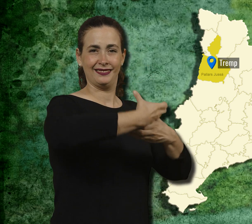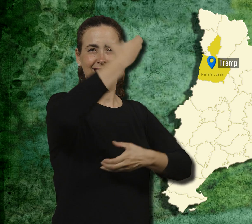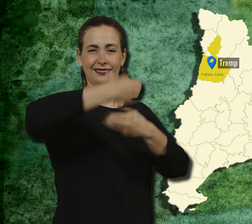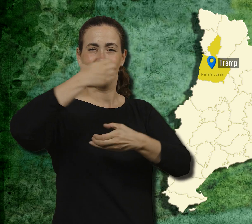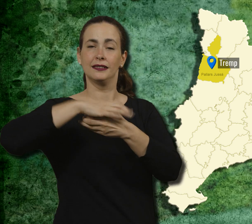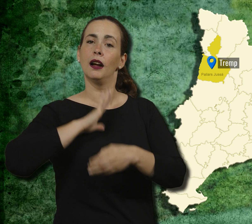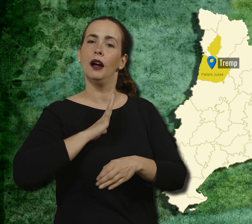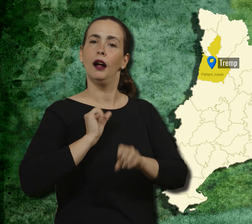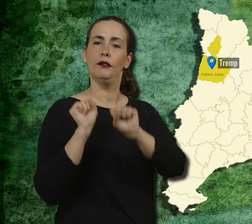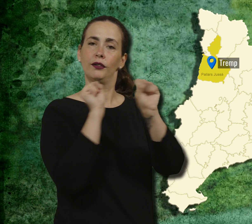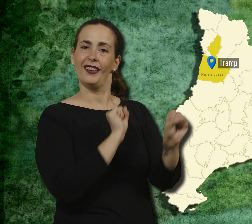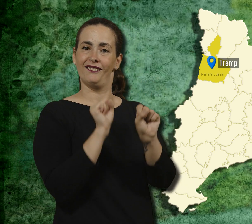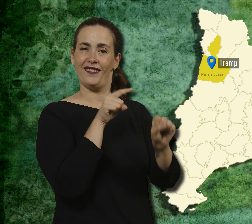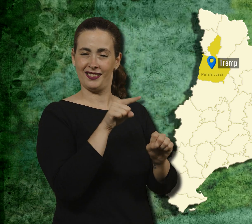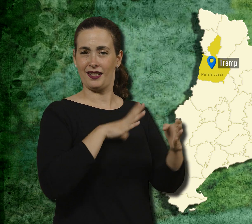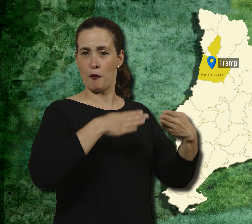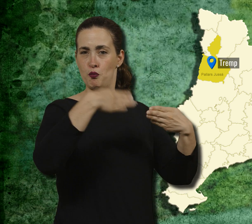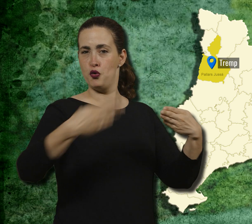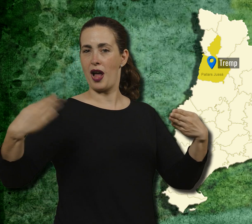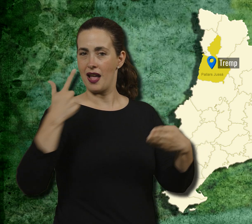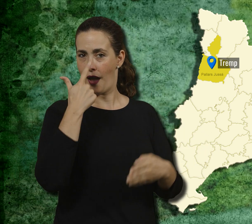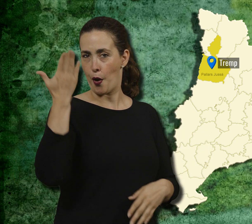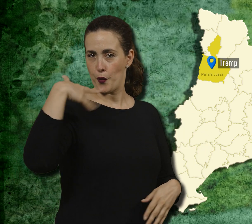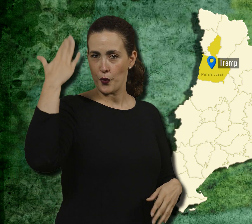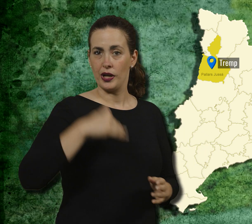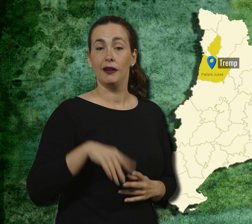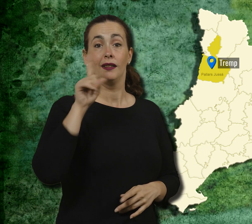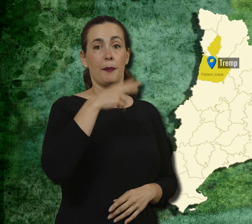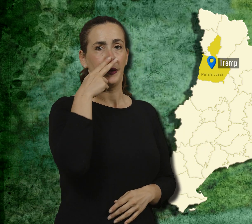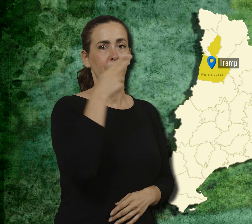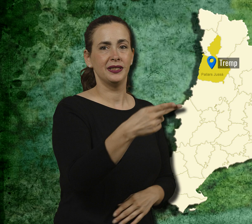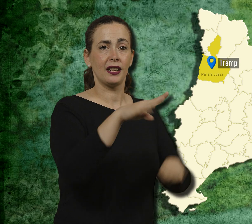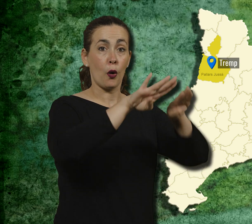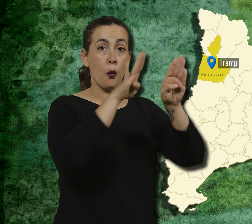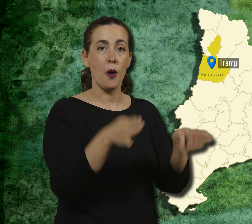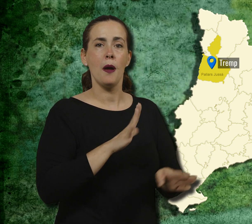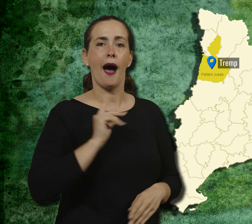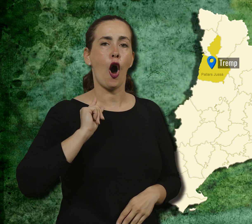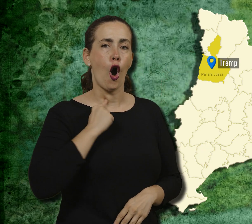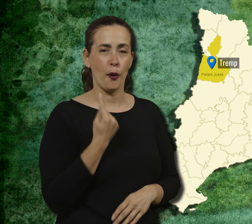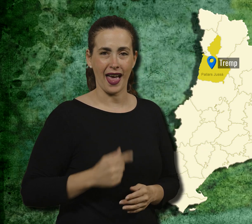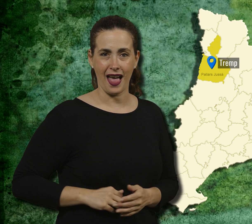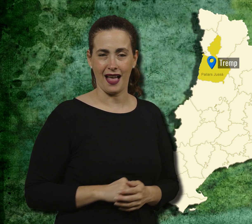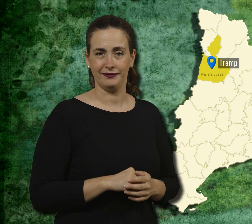Veure les tres torres de defensa de l'antiga muralla. Visitar la balma de les Ovelles.